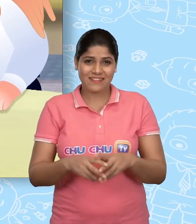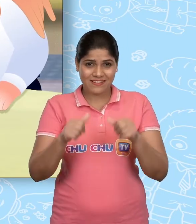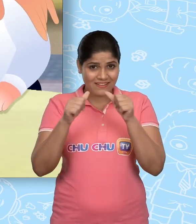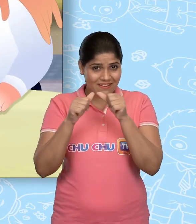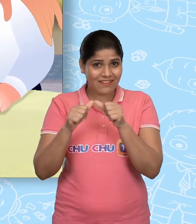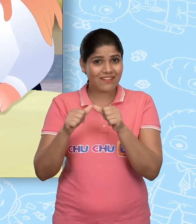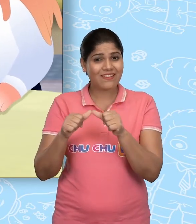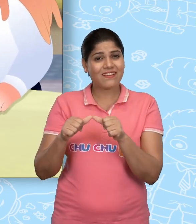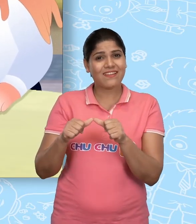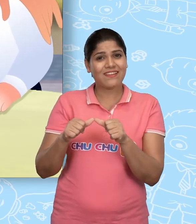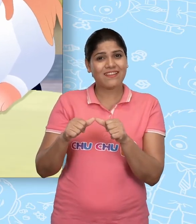A…